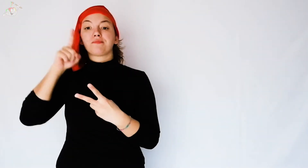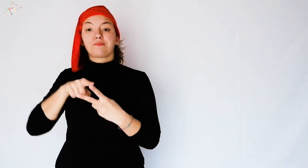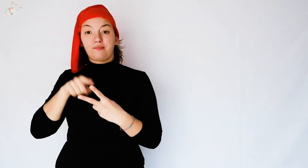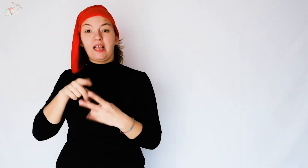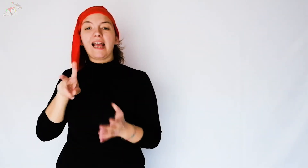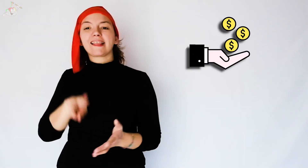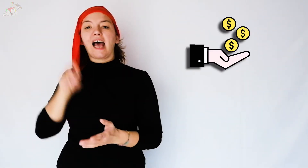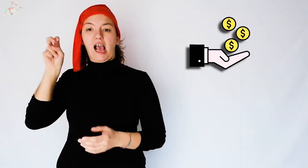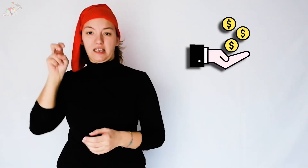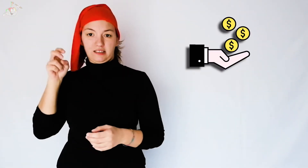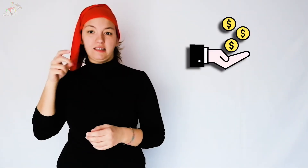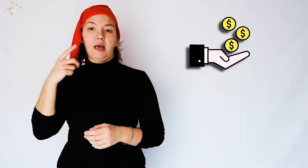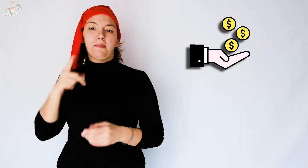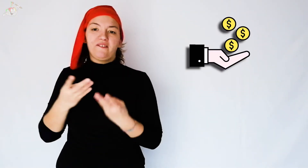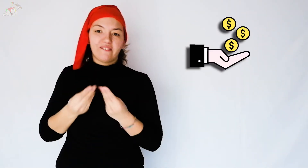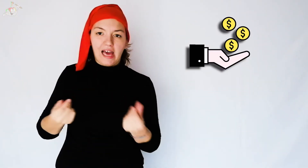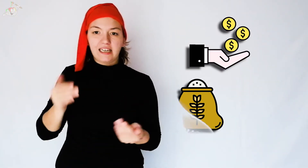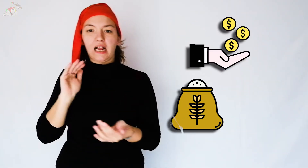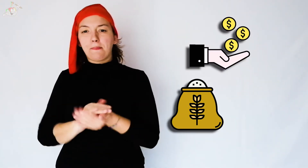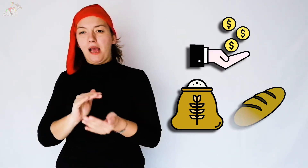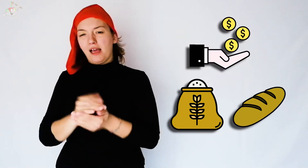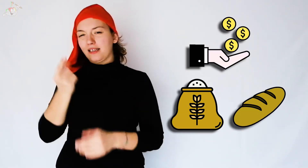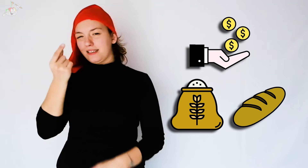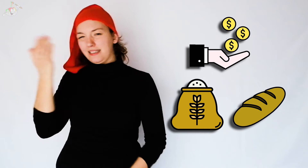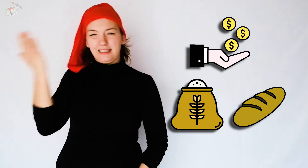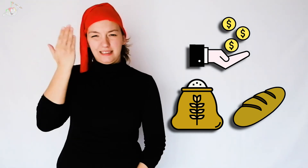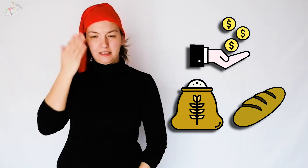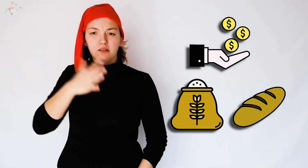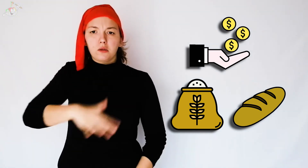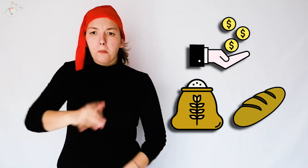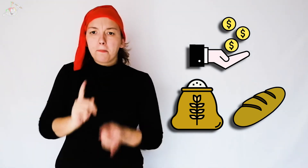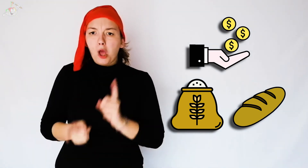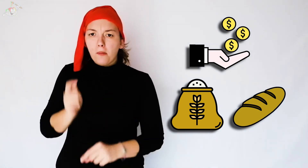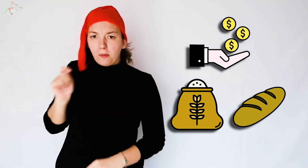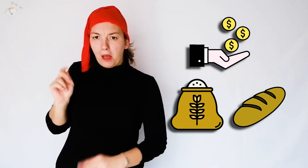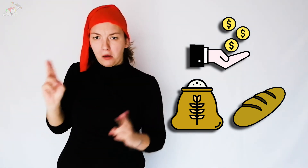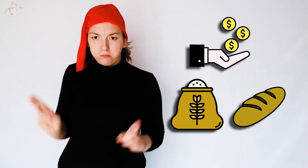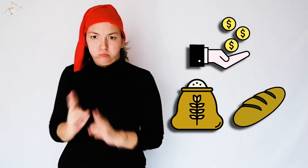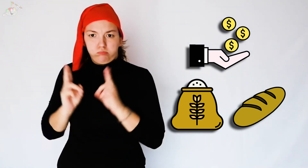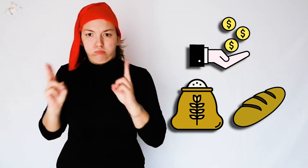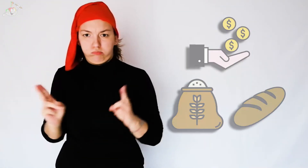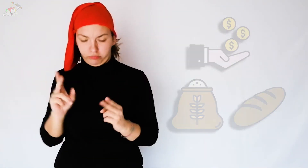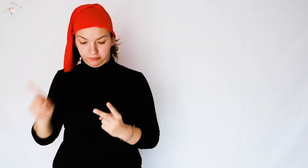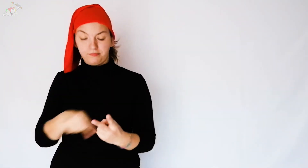La tassa sulla farina e sul pane era cara e il popolo non poteva permetterselo.